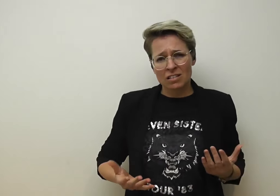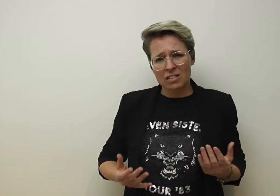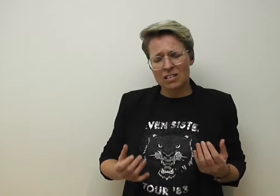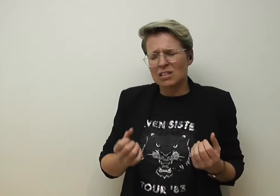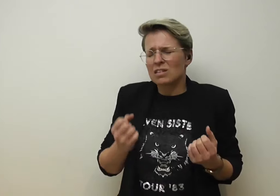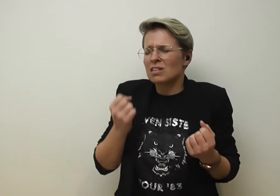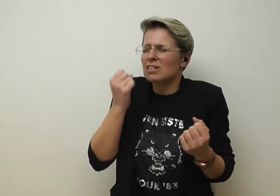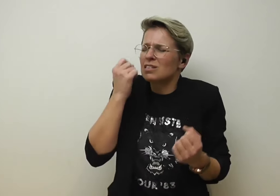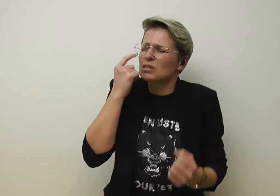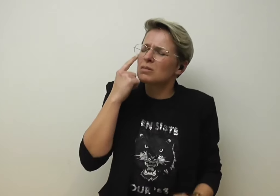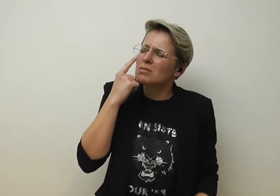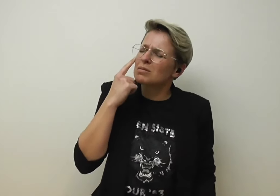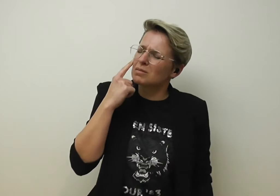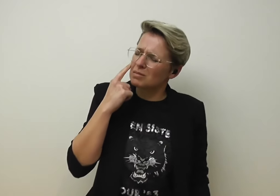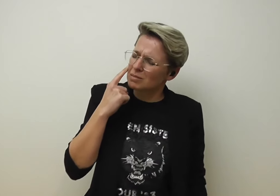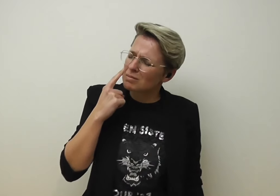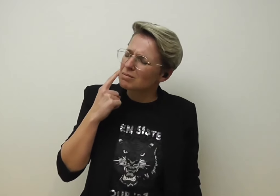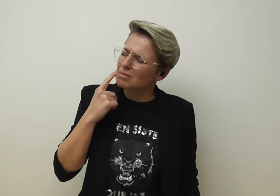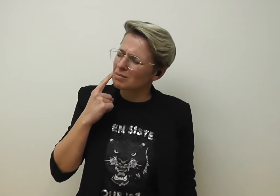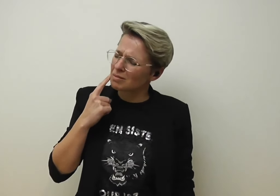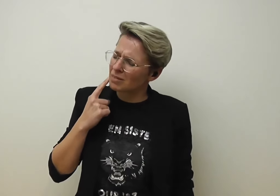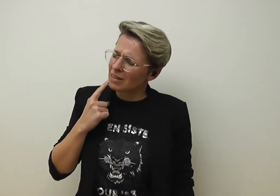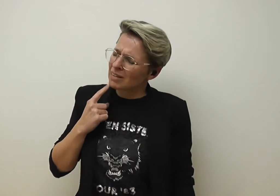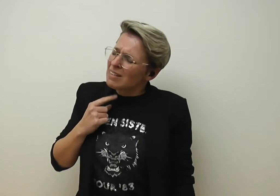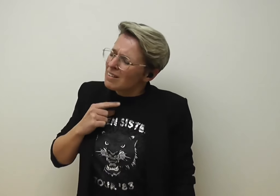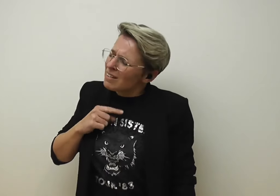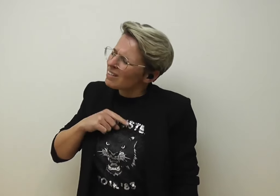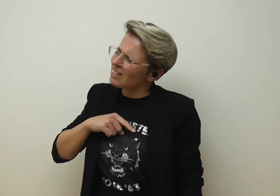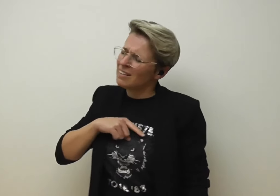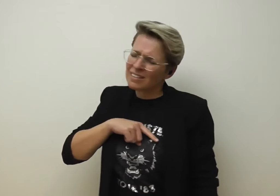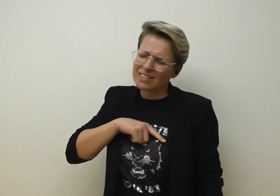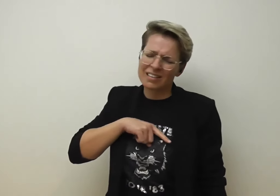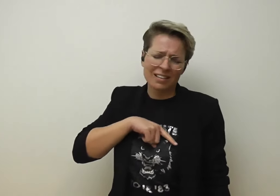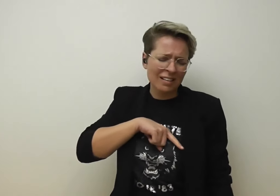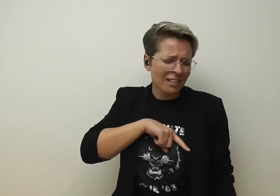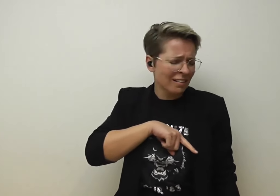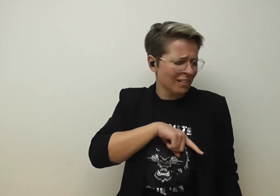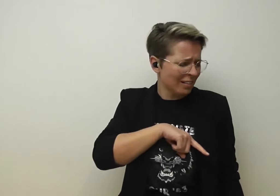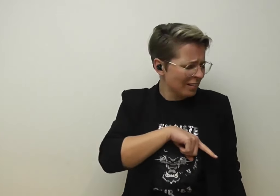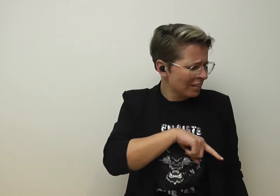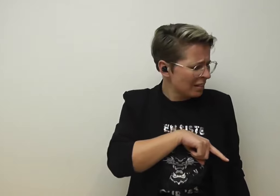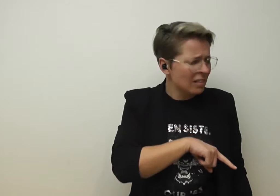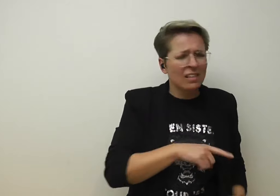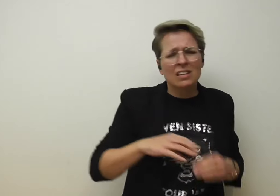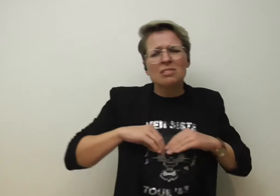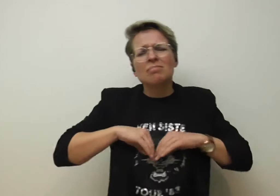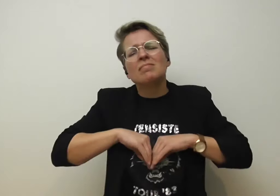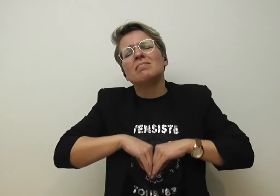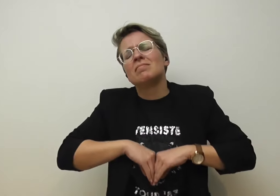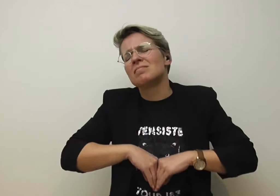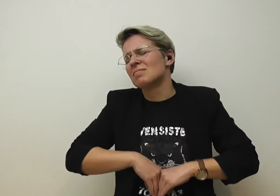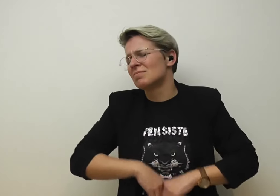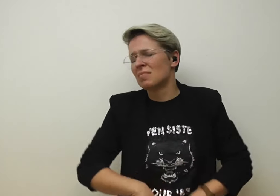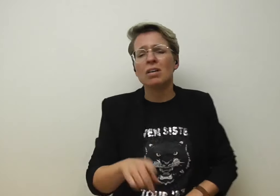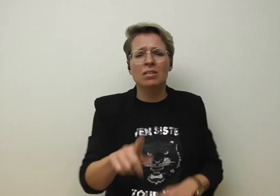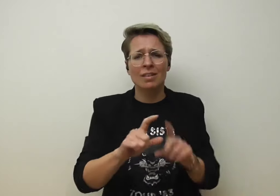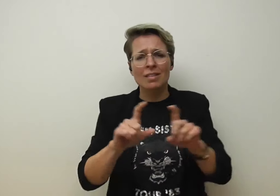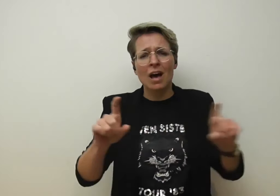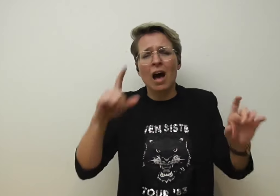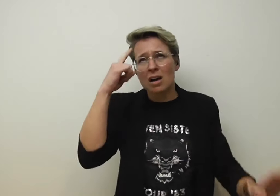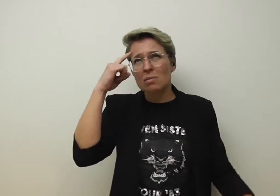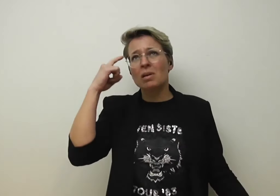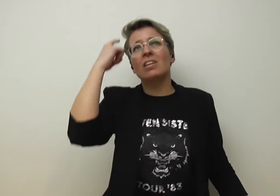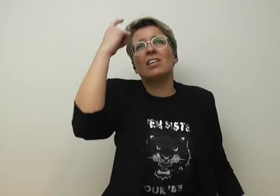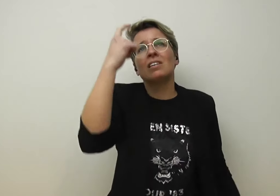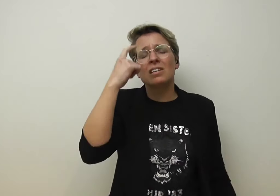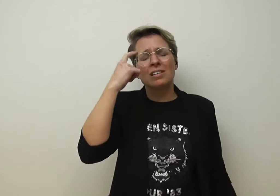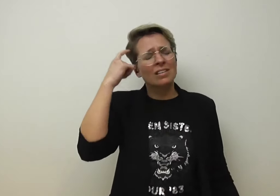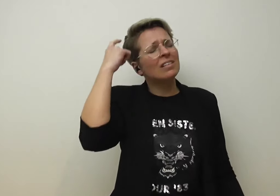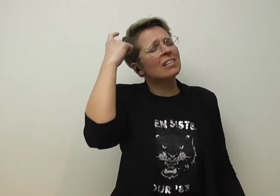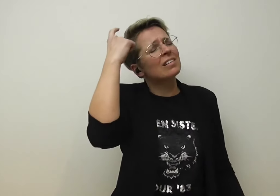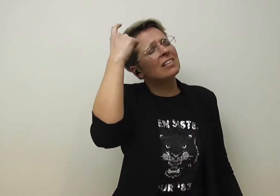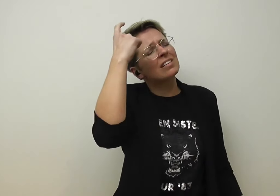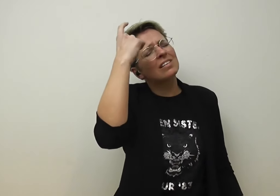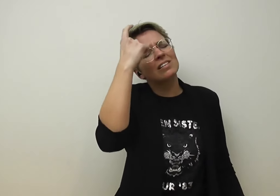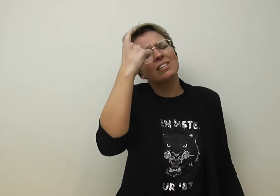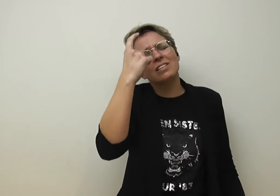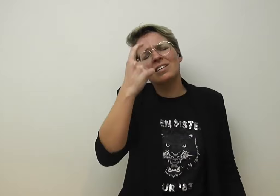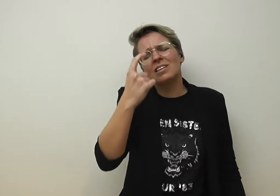Oehoe aha Hier in de diepte hoor ik steeds maar weer je naam